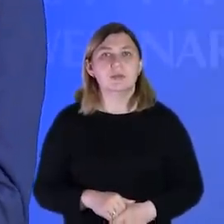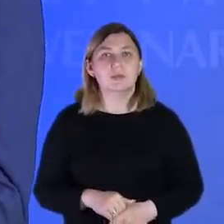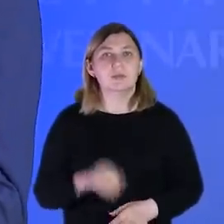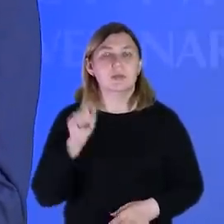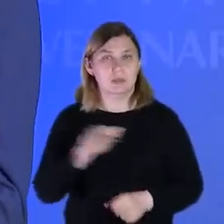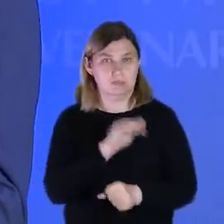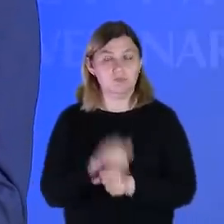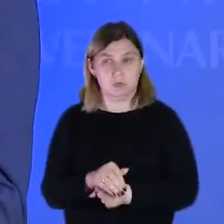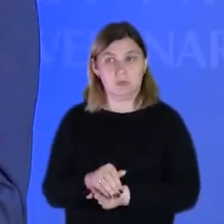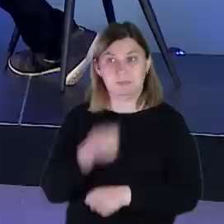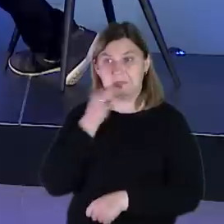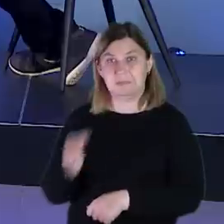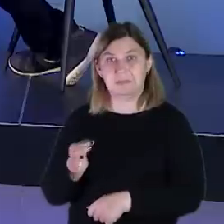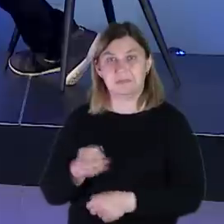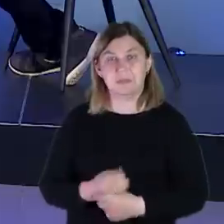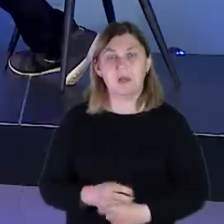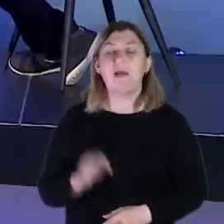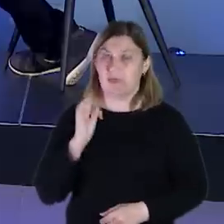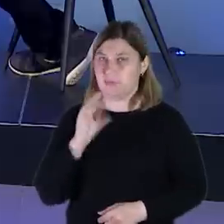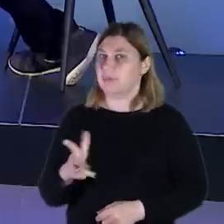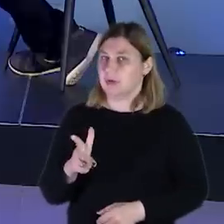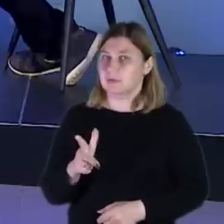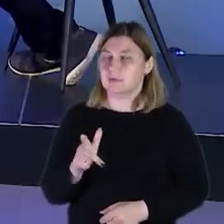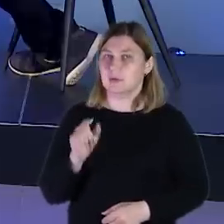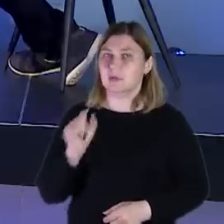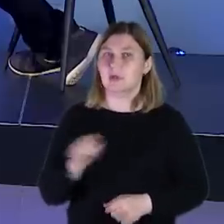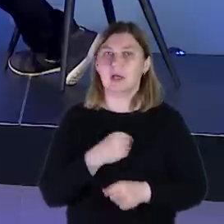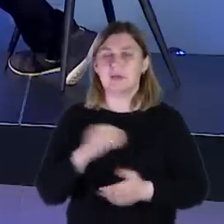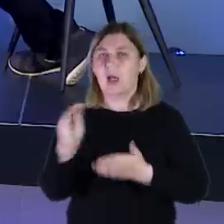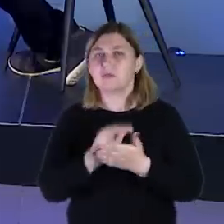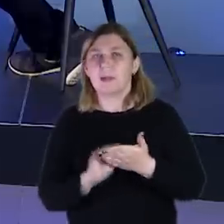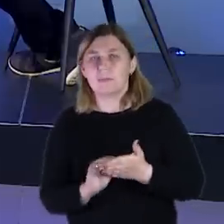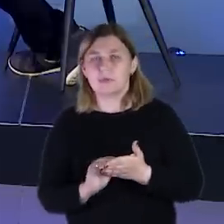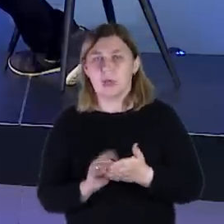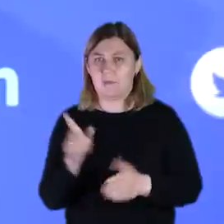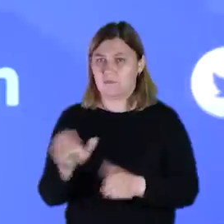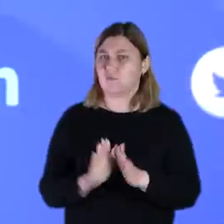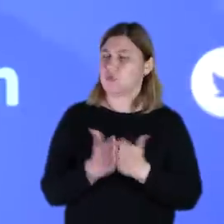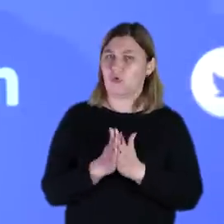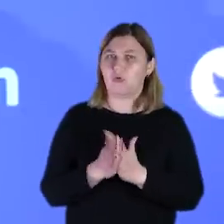Zgodzi się pan ze mną? -Tak. O Truście ja się nie rozpisywałem w swojej pracy. Są autorzy,